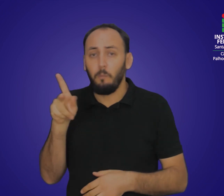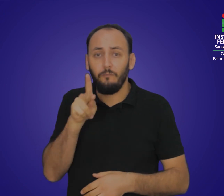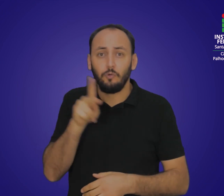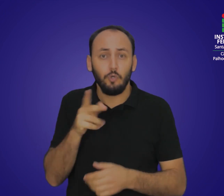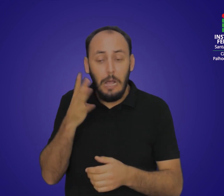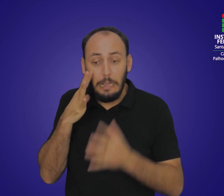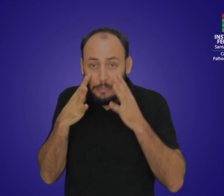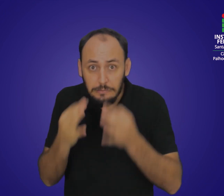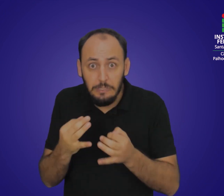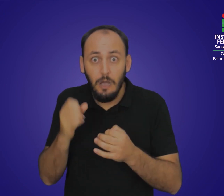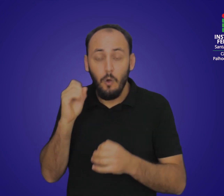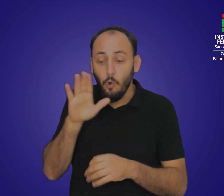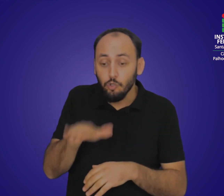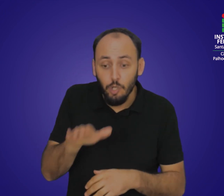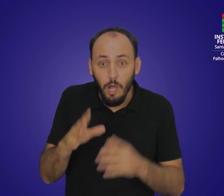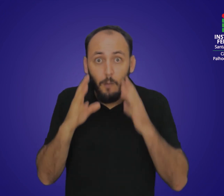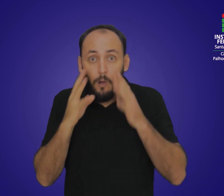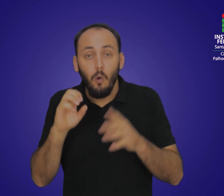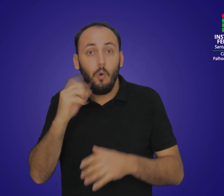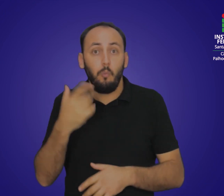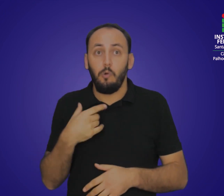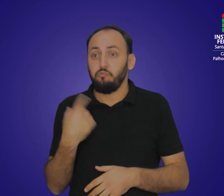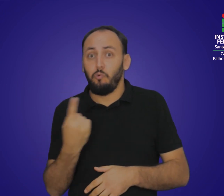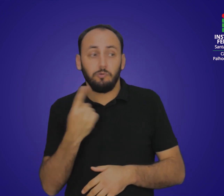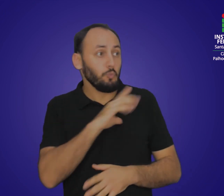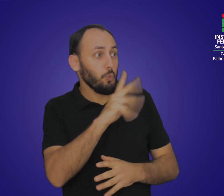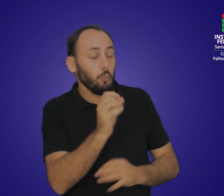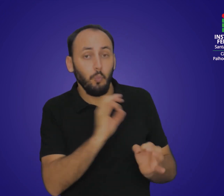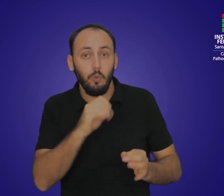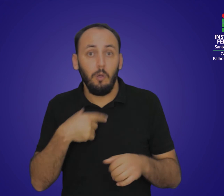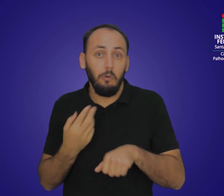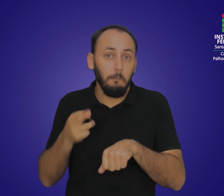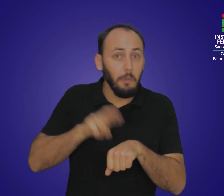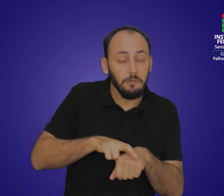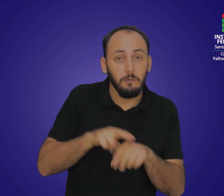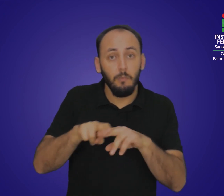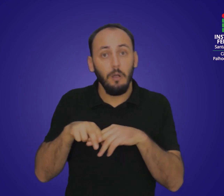Muitas vezes, o professor está distraído e não se lembra do aluno surdo,